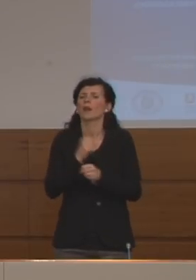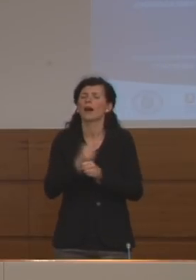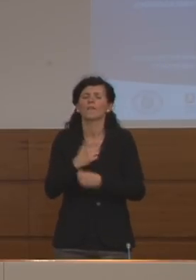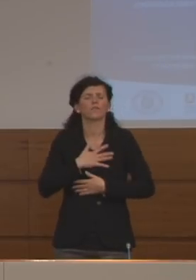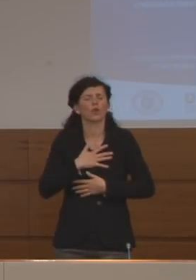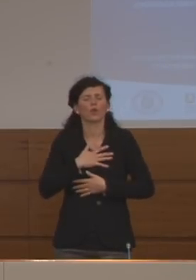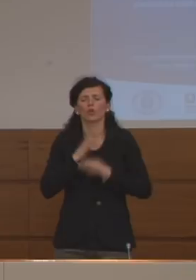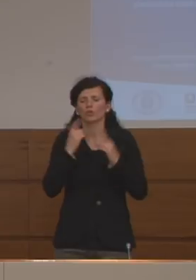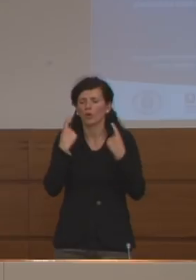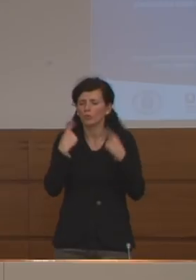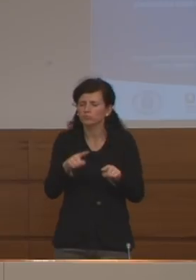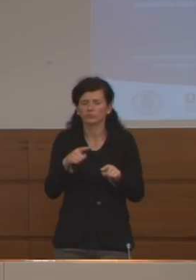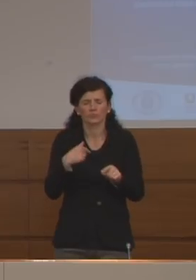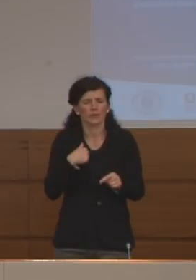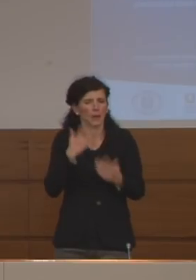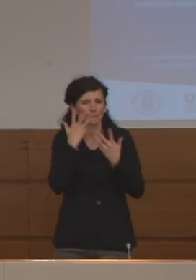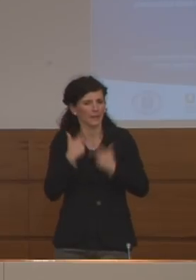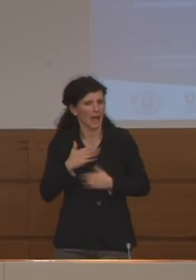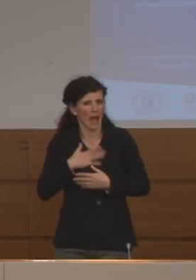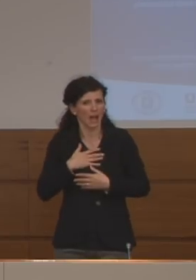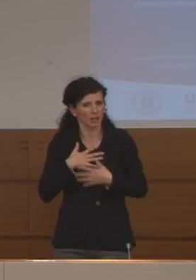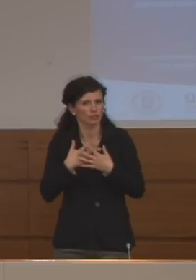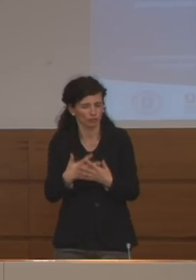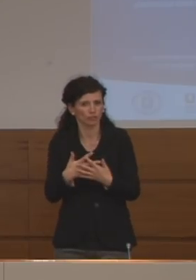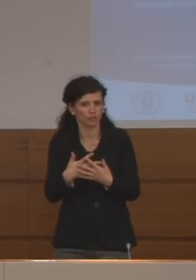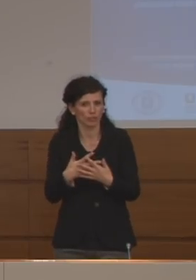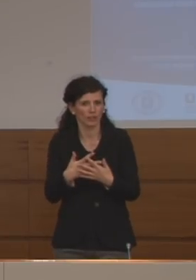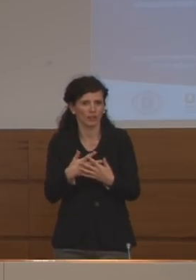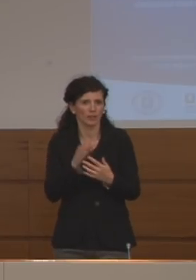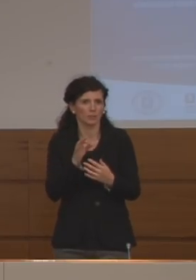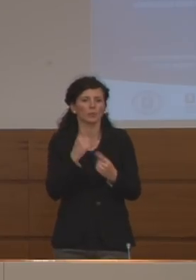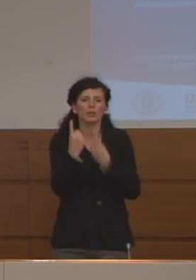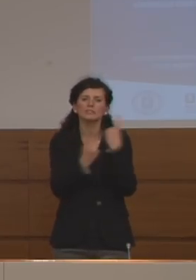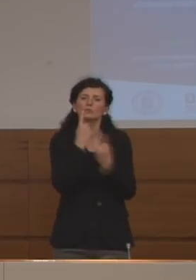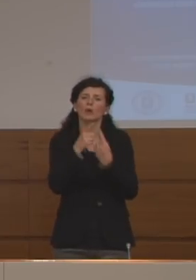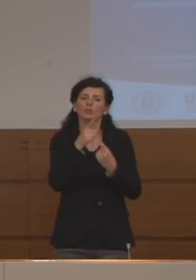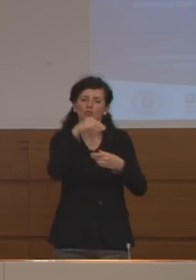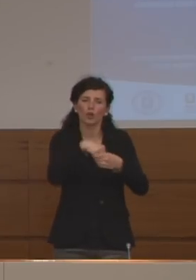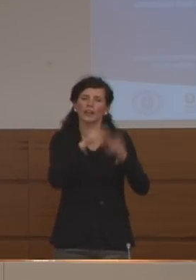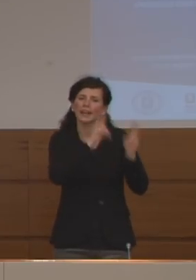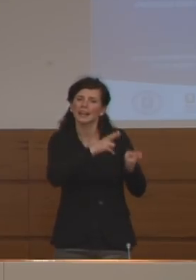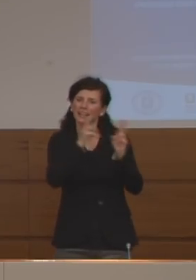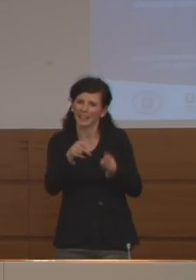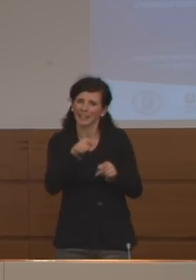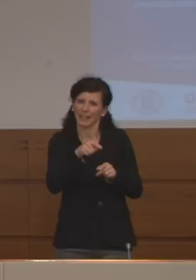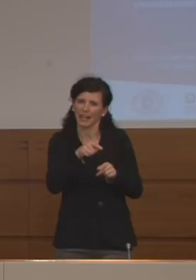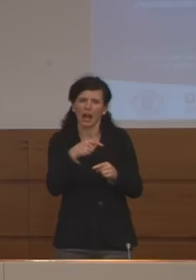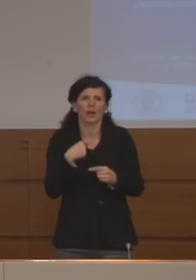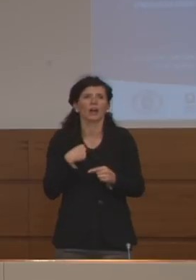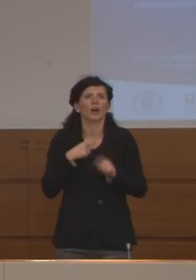e per cui, o meglio, rispetto alla quale non rinunzierei mai.